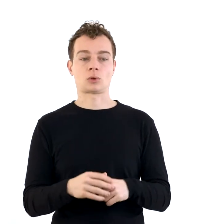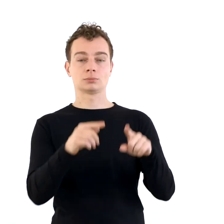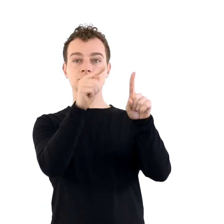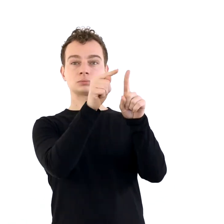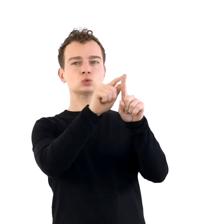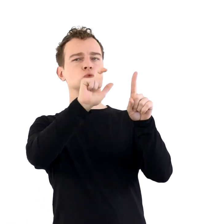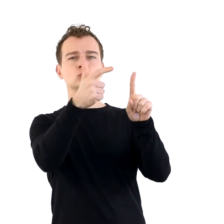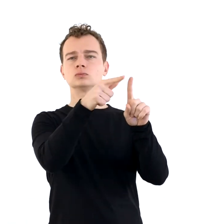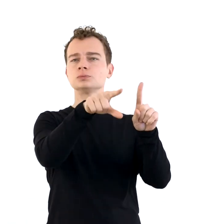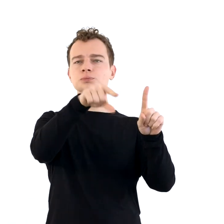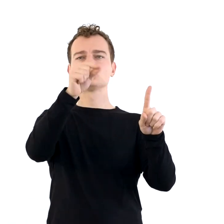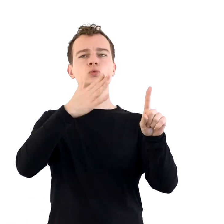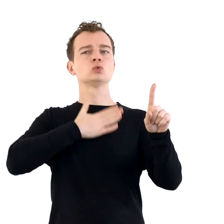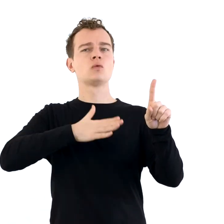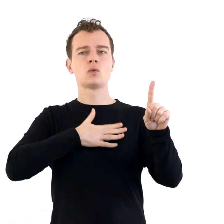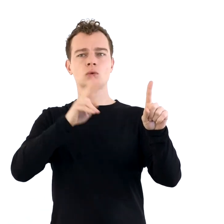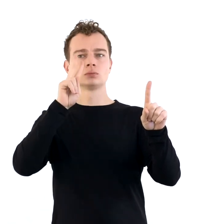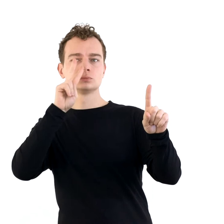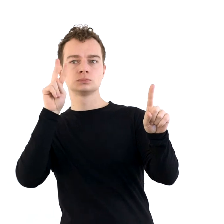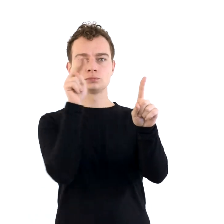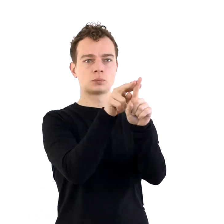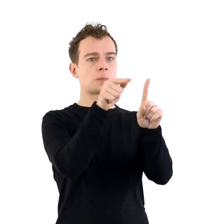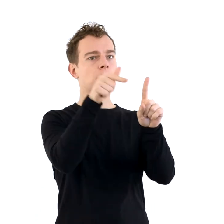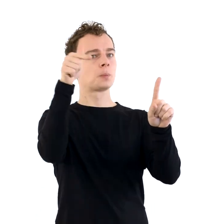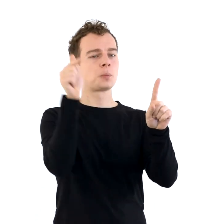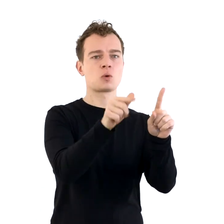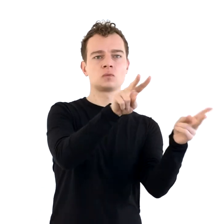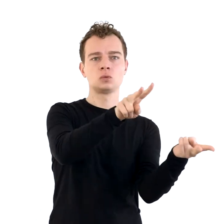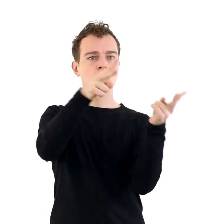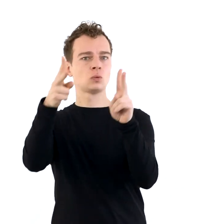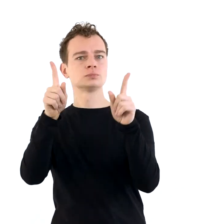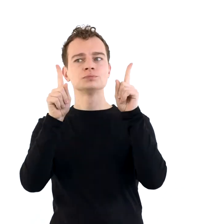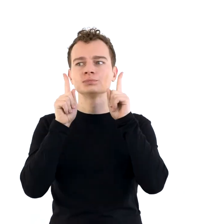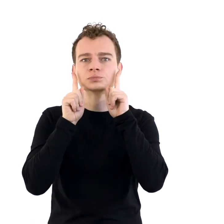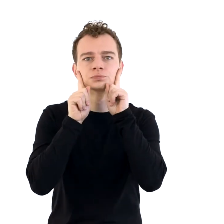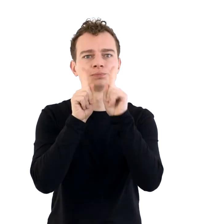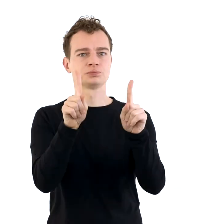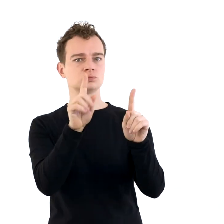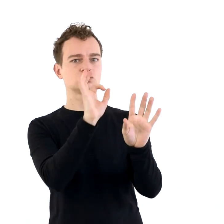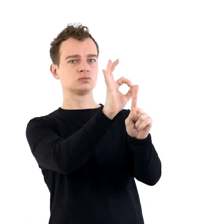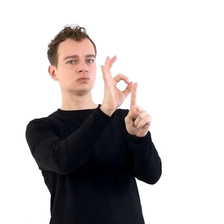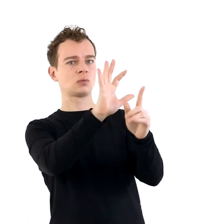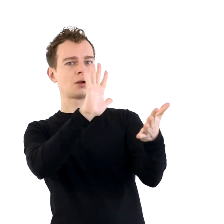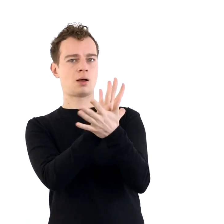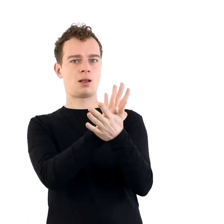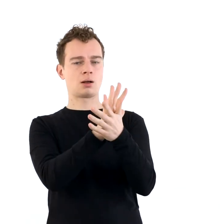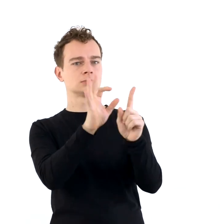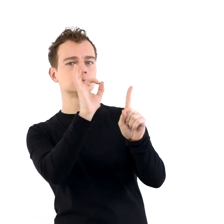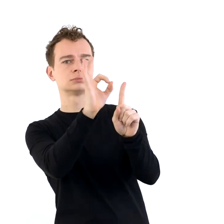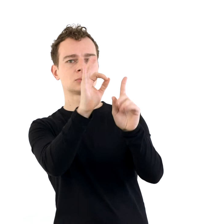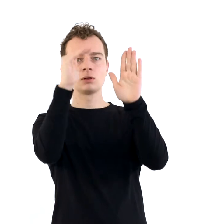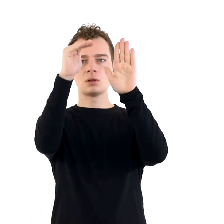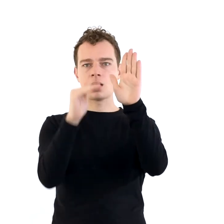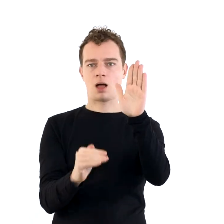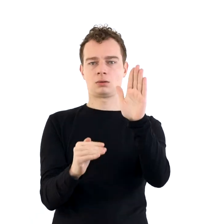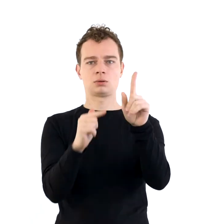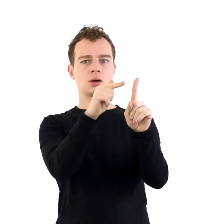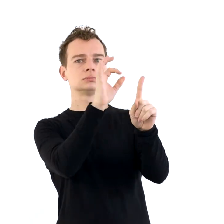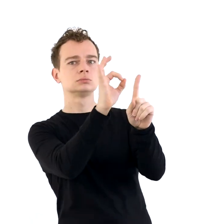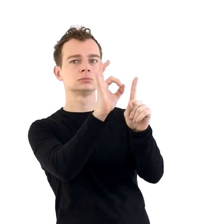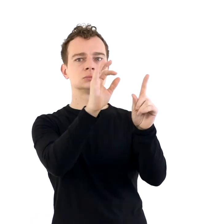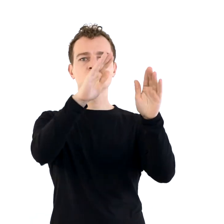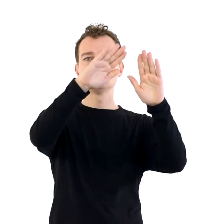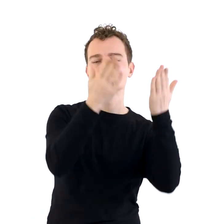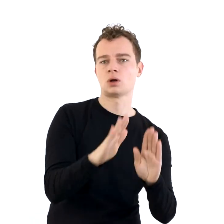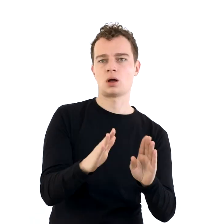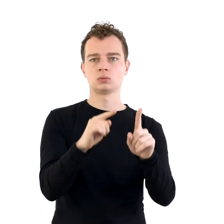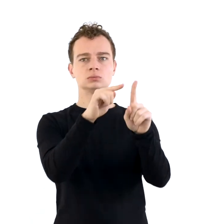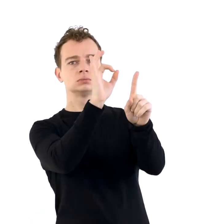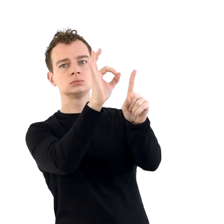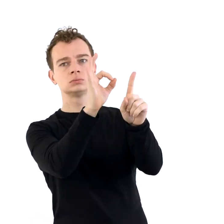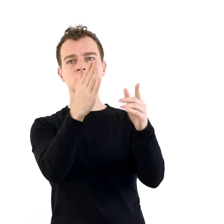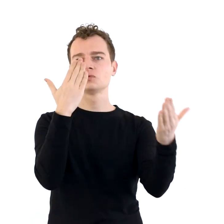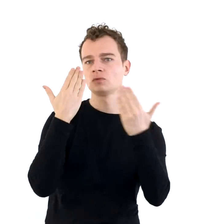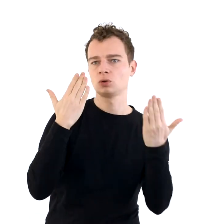Wybrany punkt widzenia miał odzwierciedlać charakter, hierarchię, kształt, wygląd.